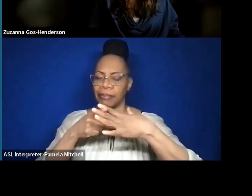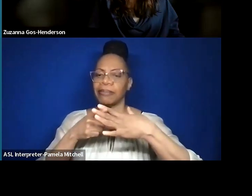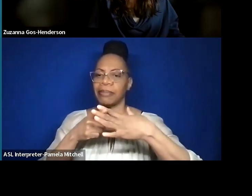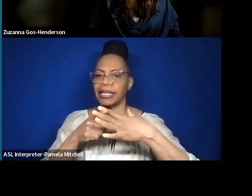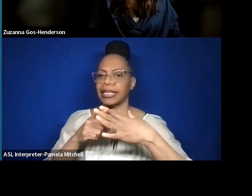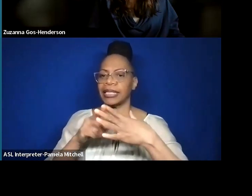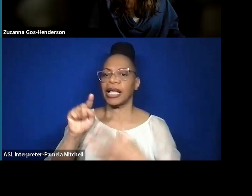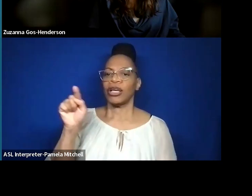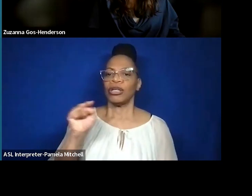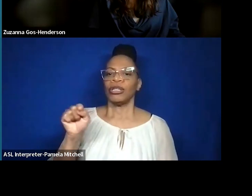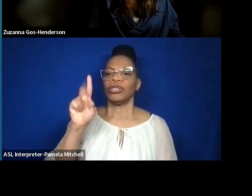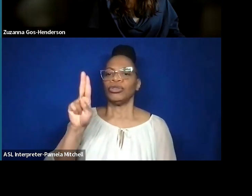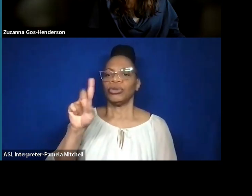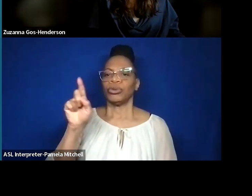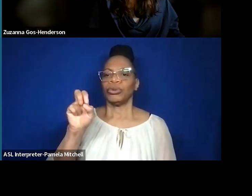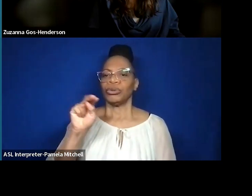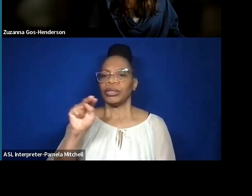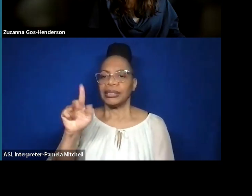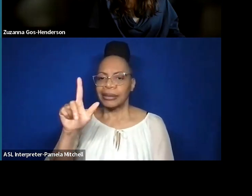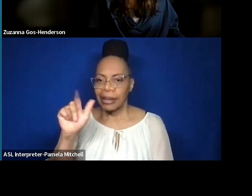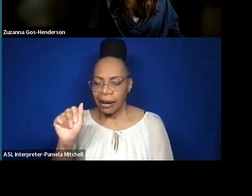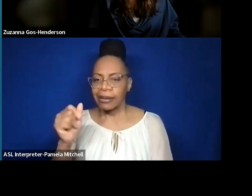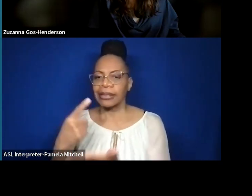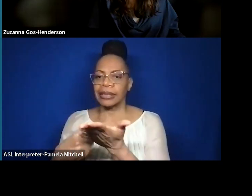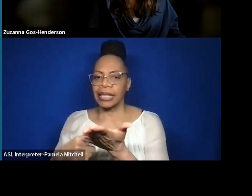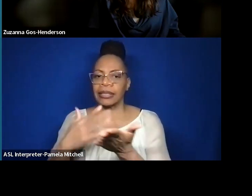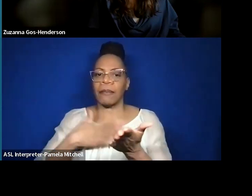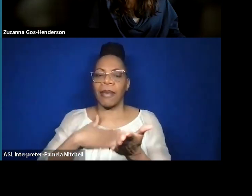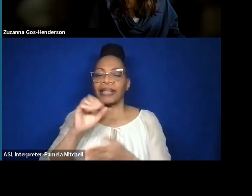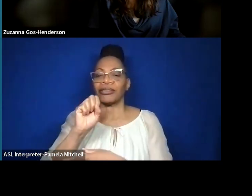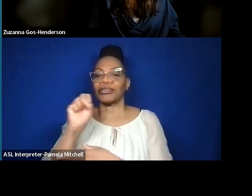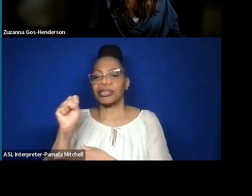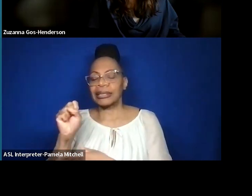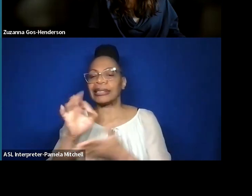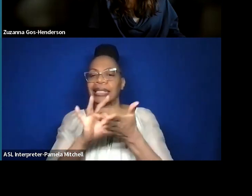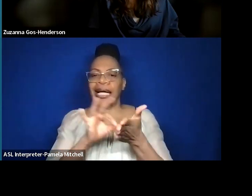crear una cuenta de Mi Seguridad Social, ya sabes que en el curso de SOAR, te damos la alternativa